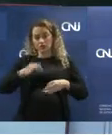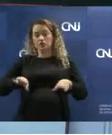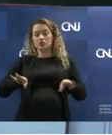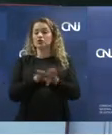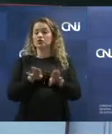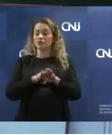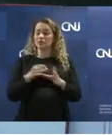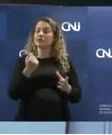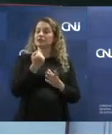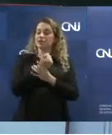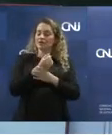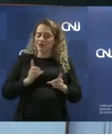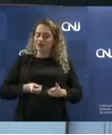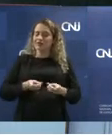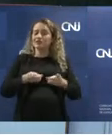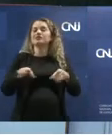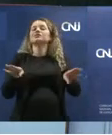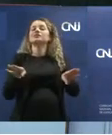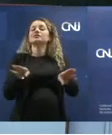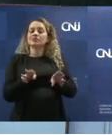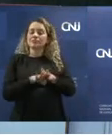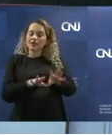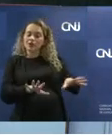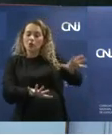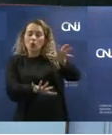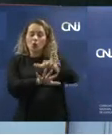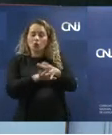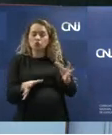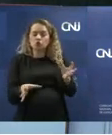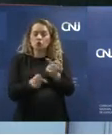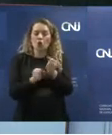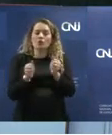que tão bem se complementam na implantação dessa nova ferramenta.